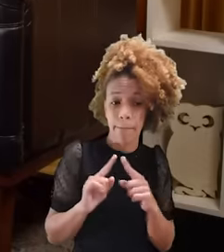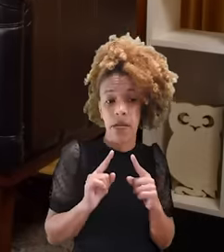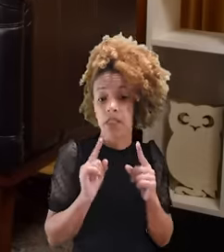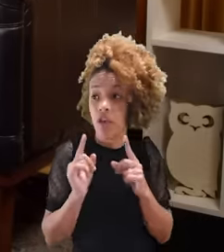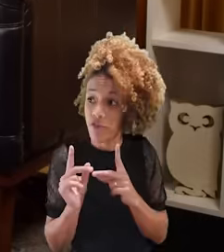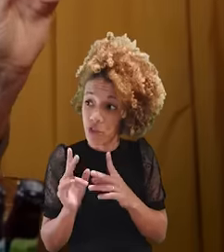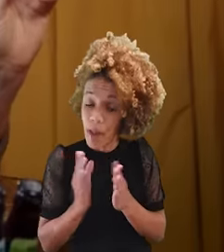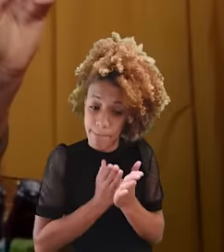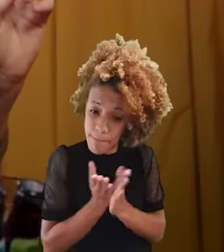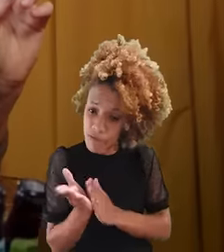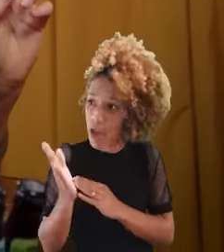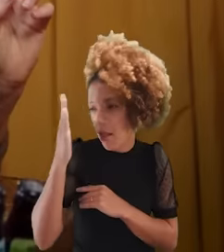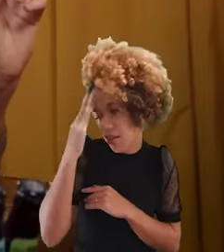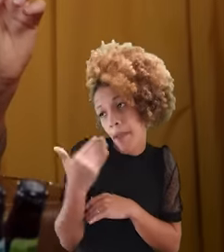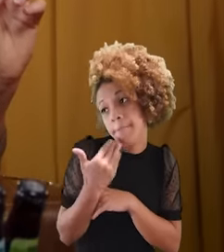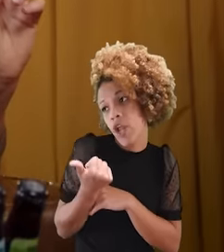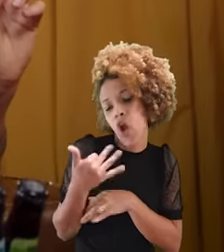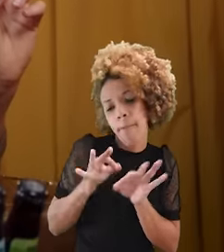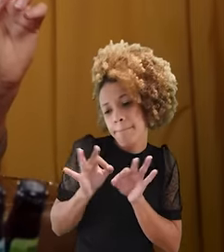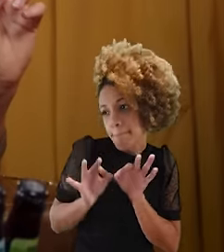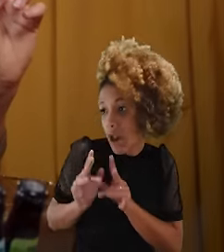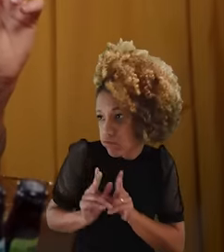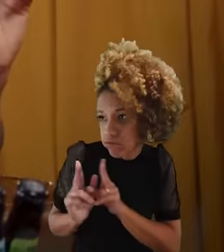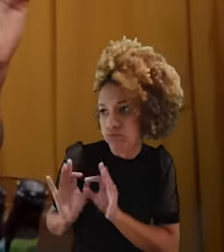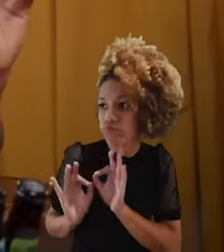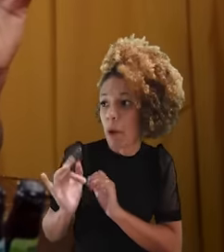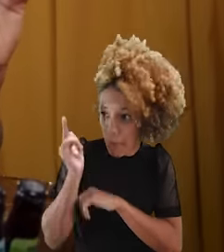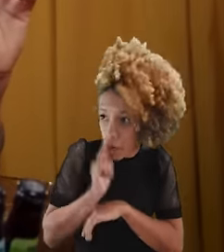diferente ela sabe gerir melhor do que eu para conseguir seguidor e para conseguir engajamento